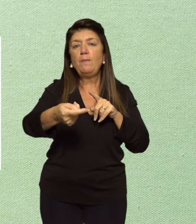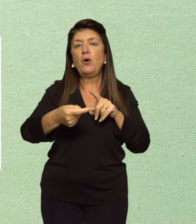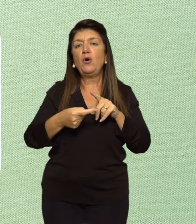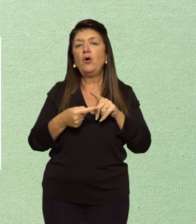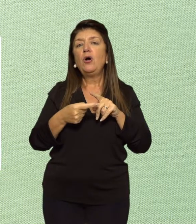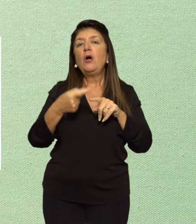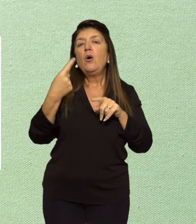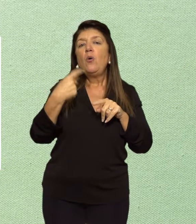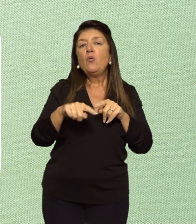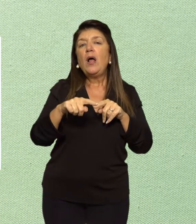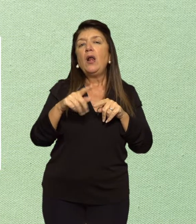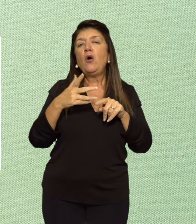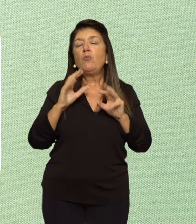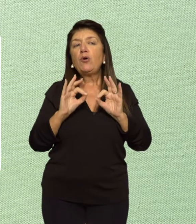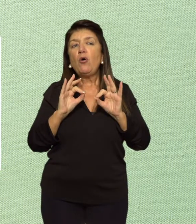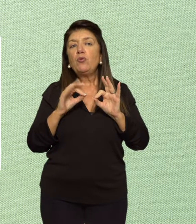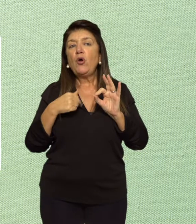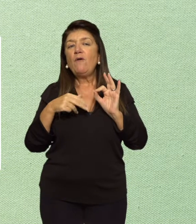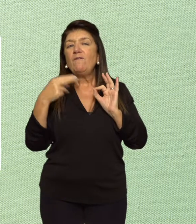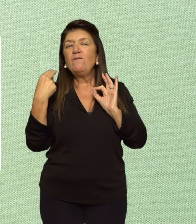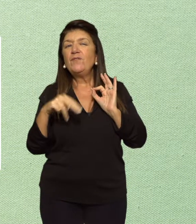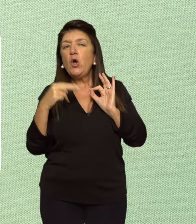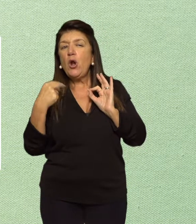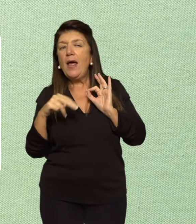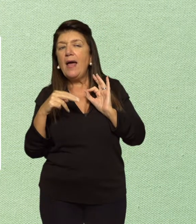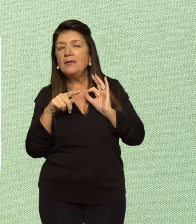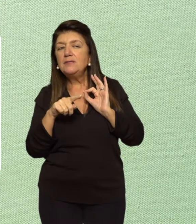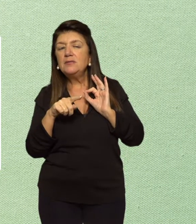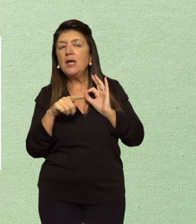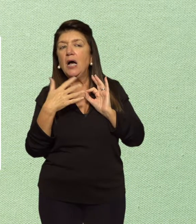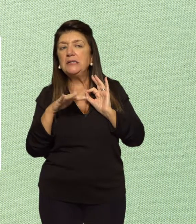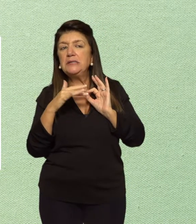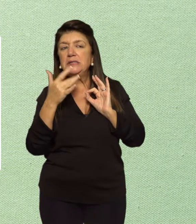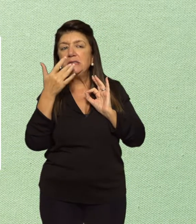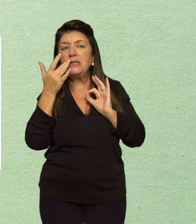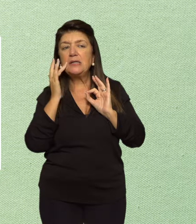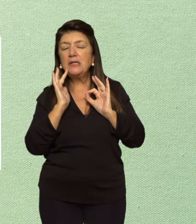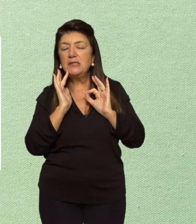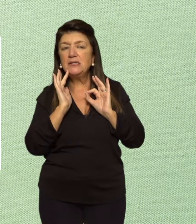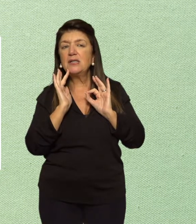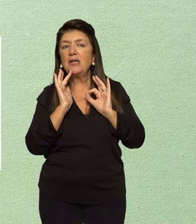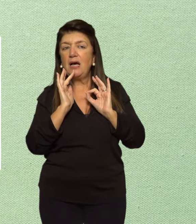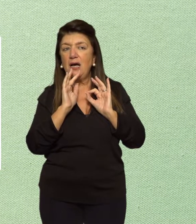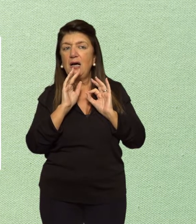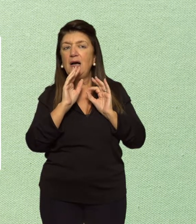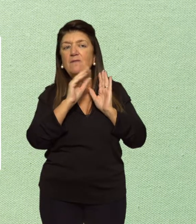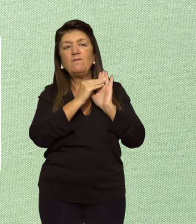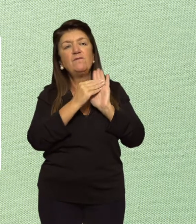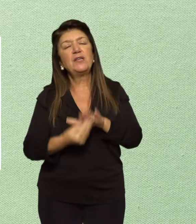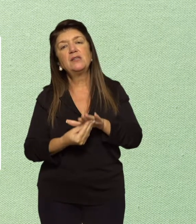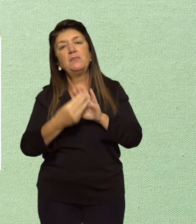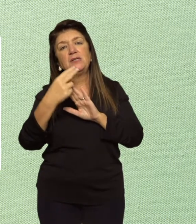di una violenza è anche può rischiare di essere una vittimizzazione secondaria". -Si, si chiama così. - Esatto, oltre al